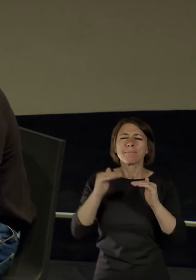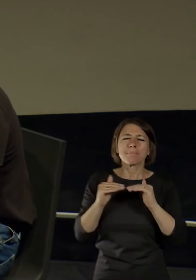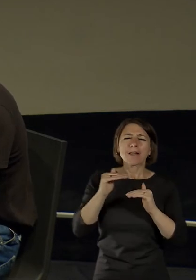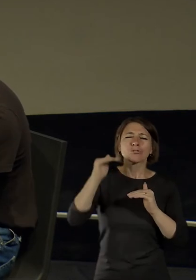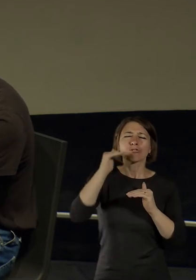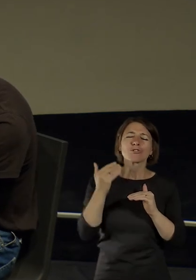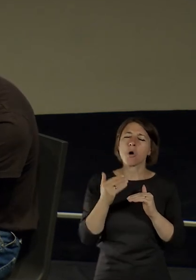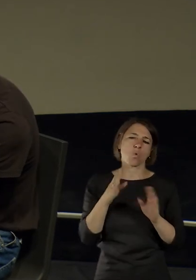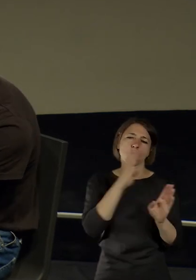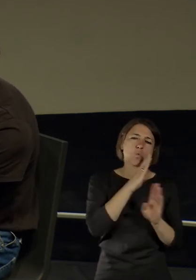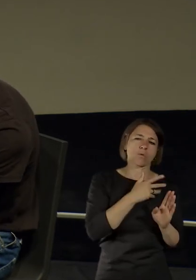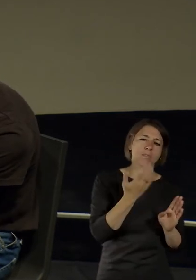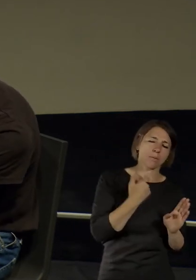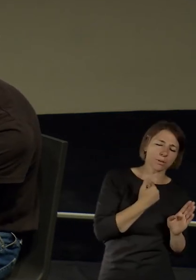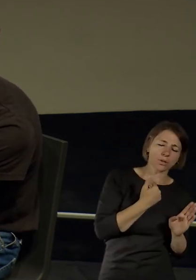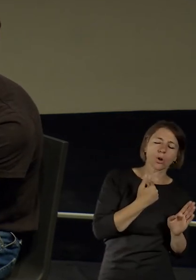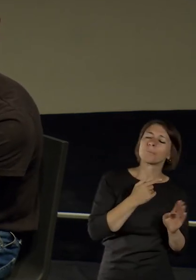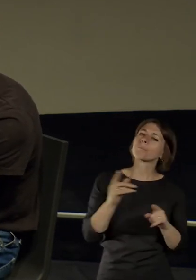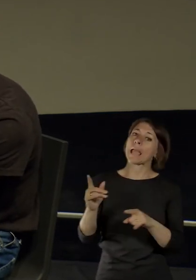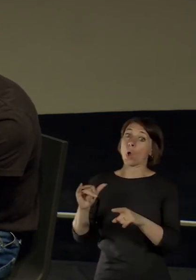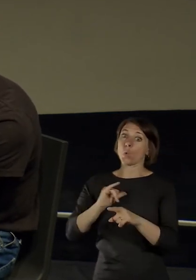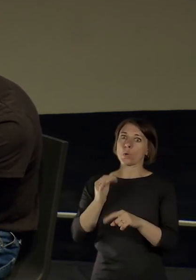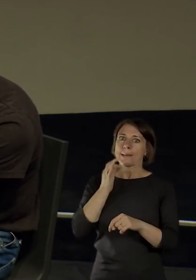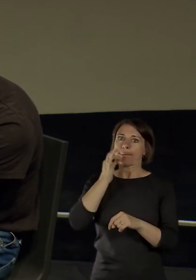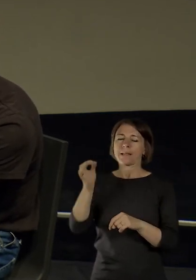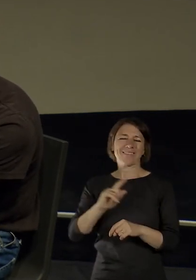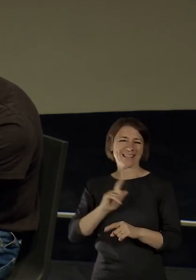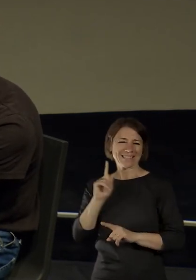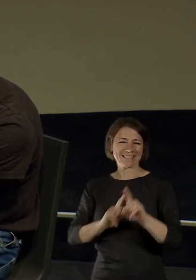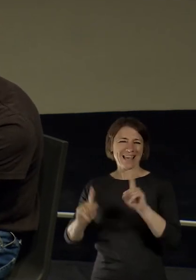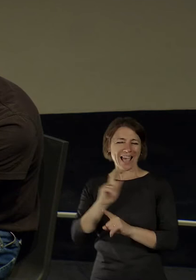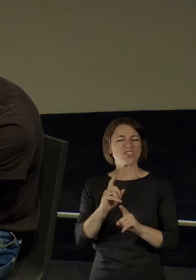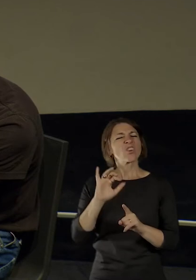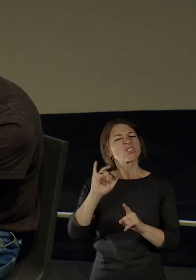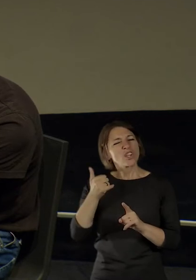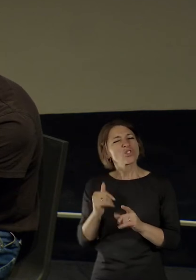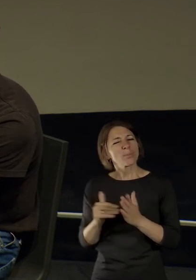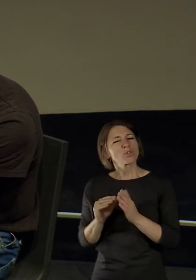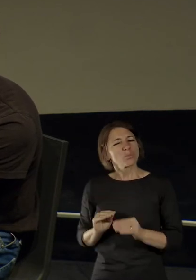Nemusíte přímo říkat, o co se jedná, ale co si myslíte, že třeba bylo potřeba dopracovat?